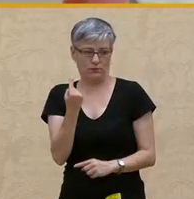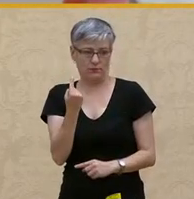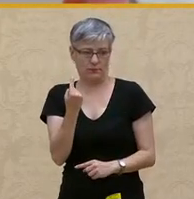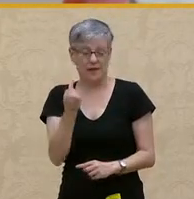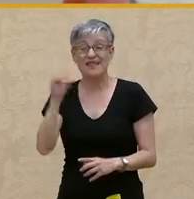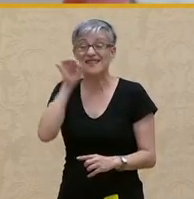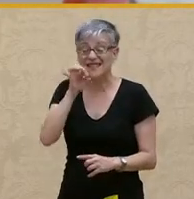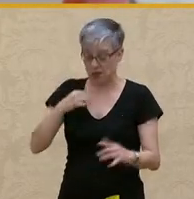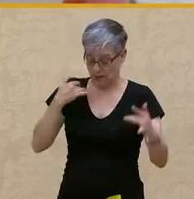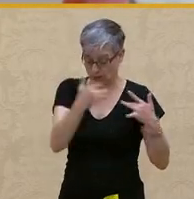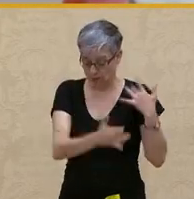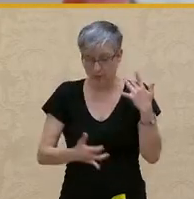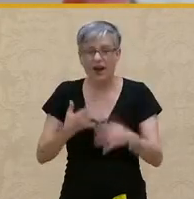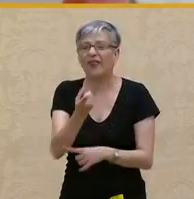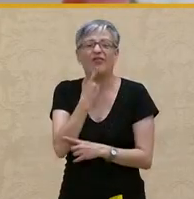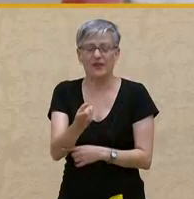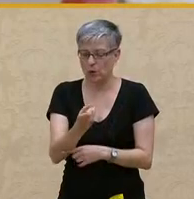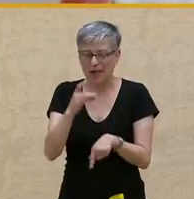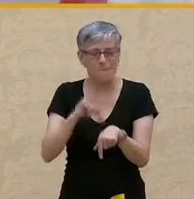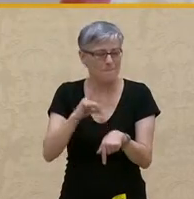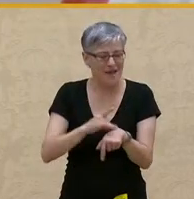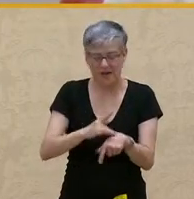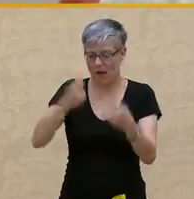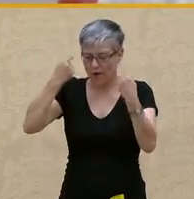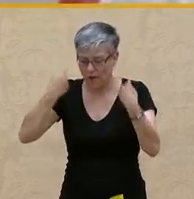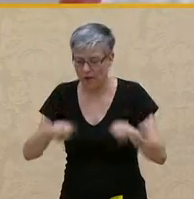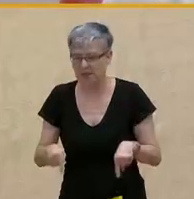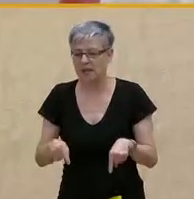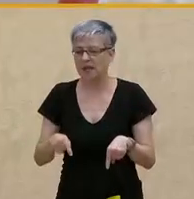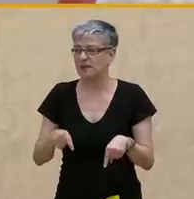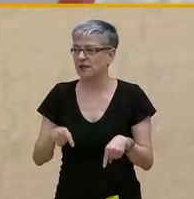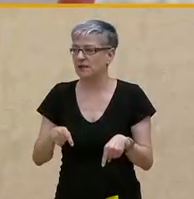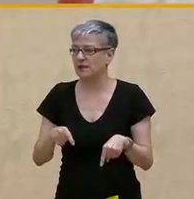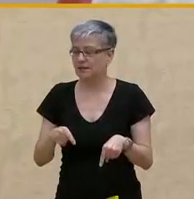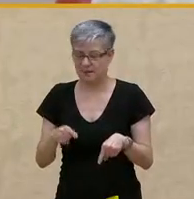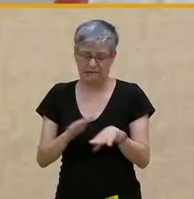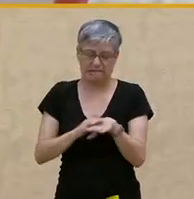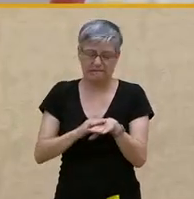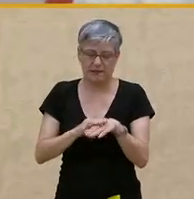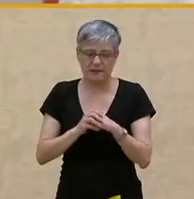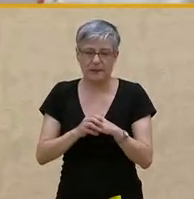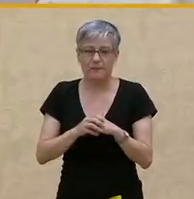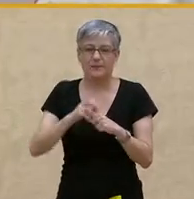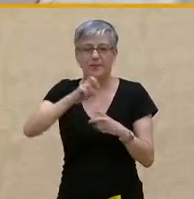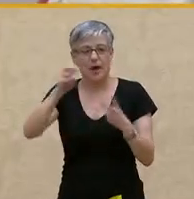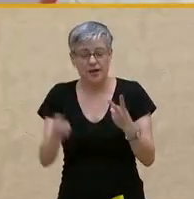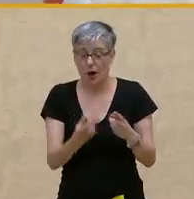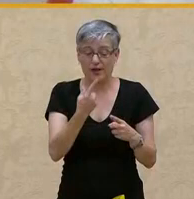se caracteriza por dificultades físicas y psíquicas que varían de niño a niño,